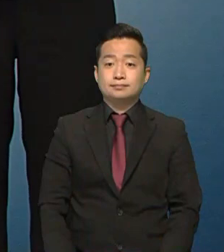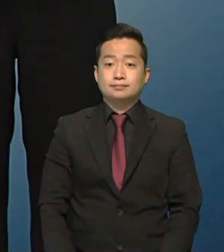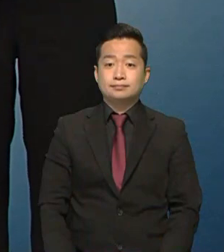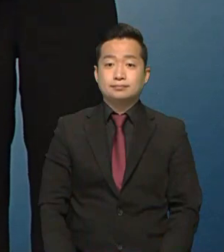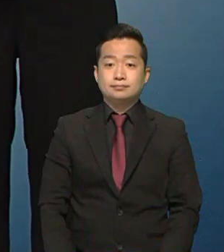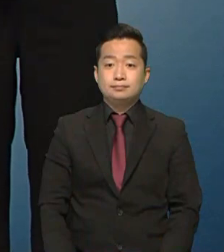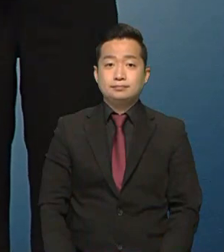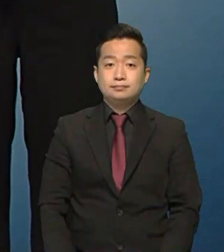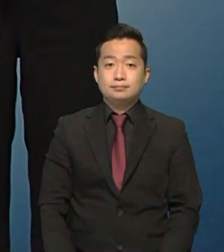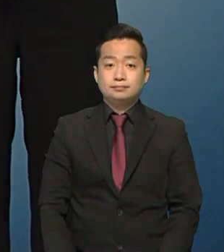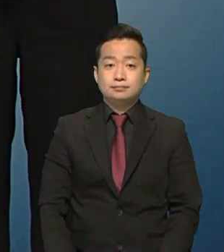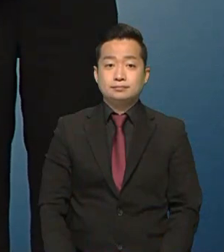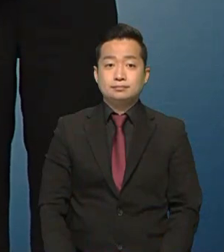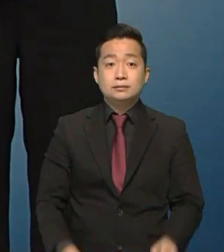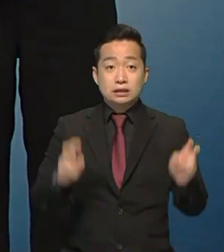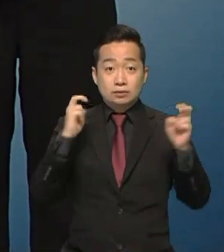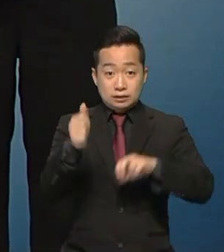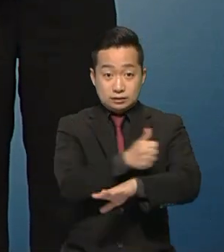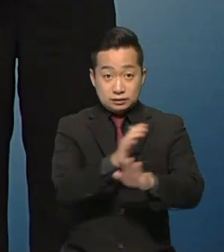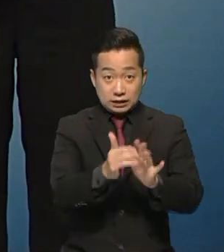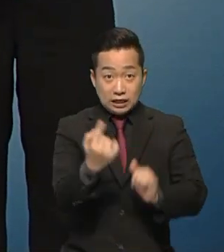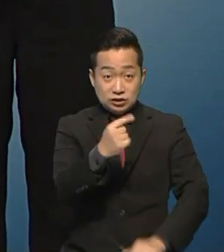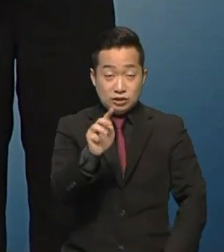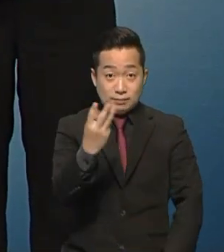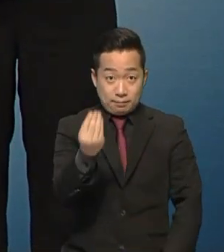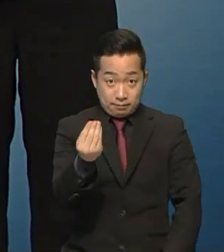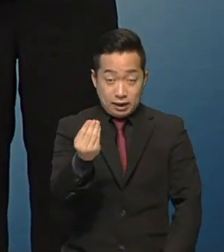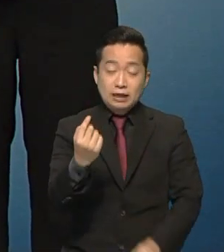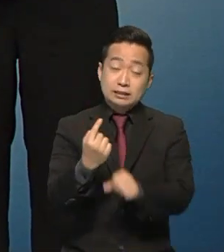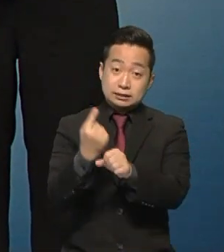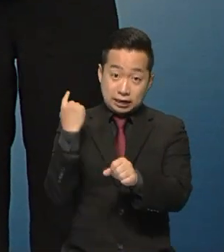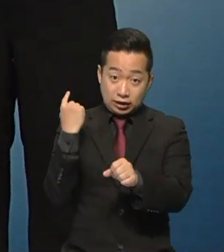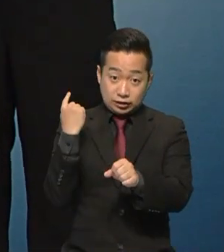(기자) 직장인 1,300만 명은 지난 연말정산에서 평균 68만 원을